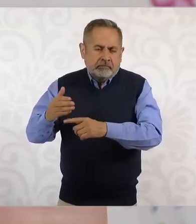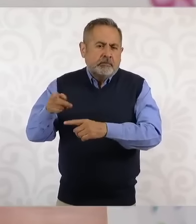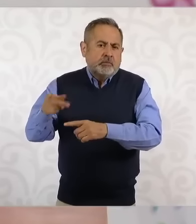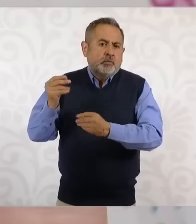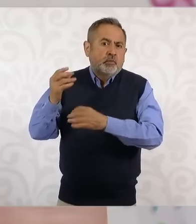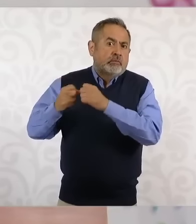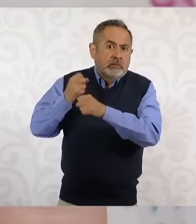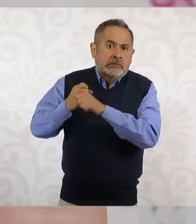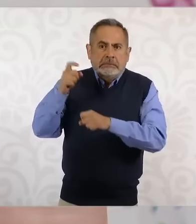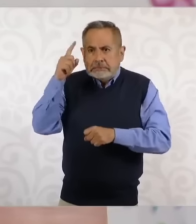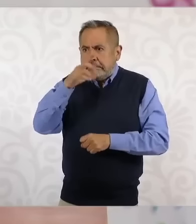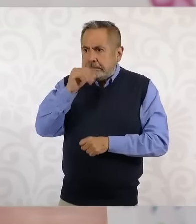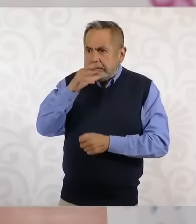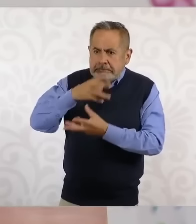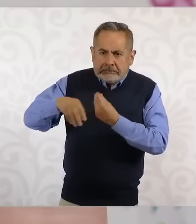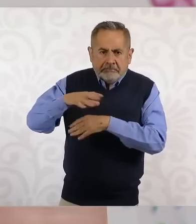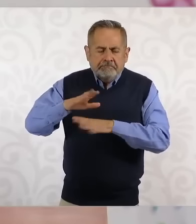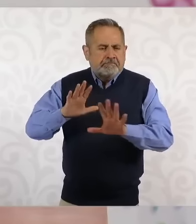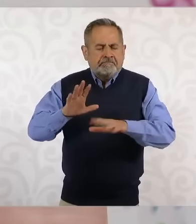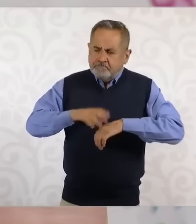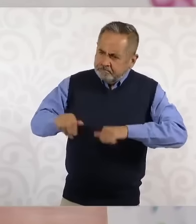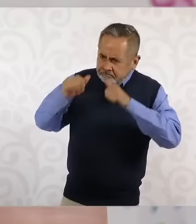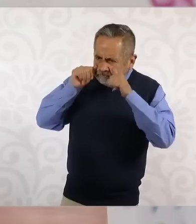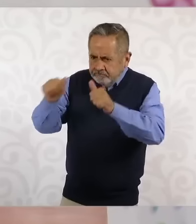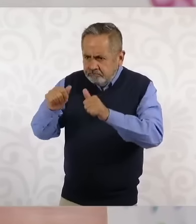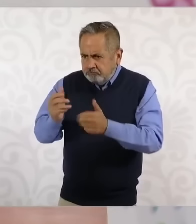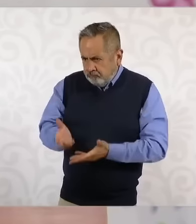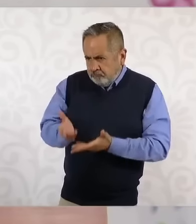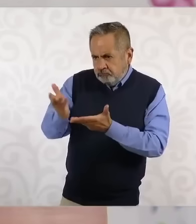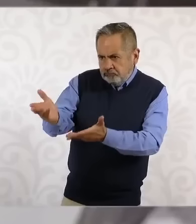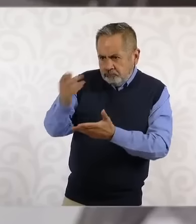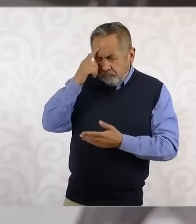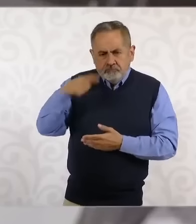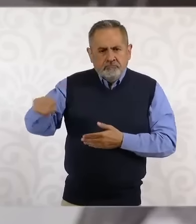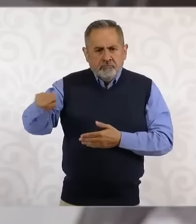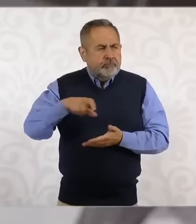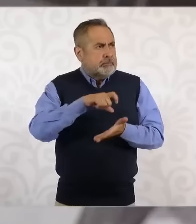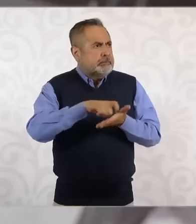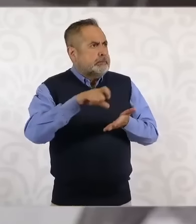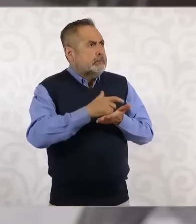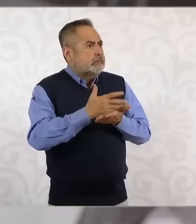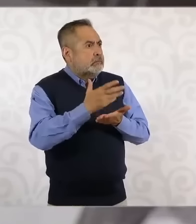adelante. Hoy el Estado mexicano les ofrece una vía real para regularizar la situación financiera